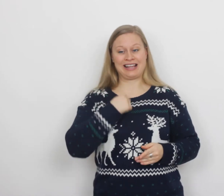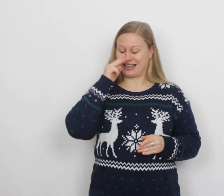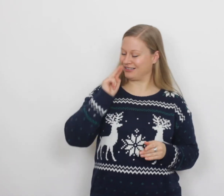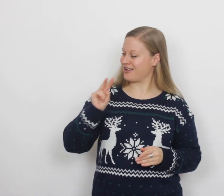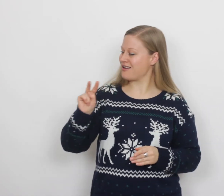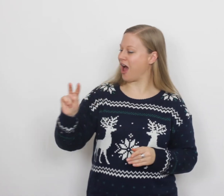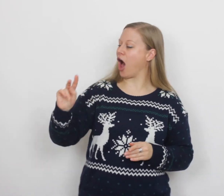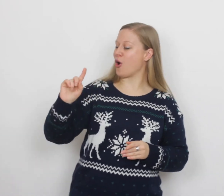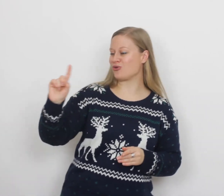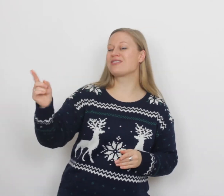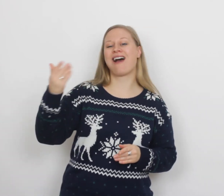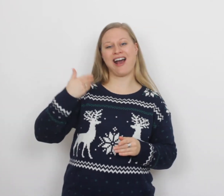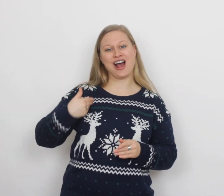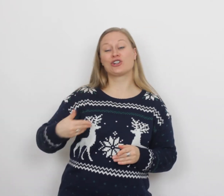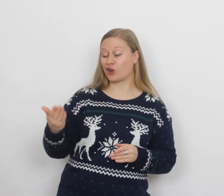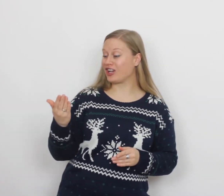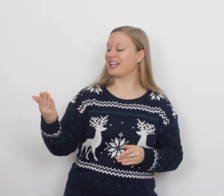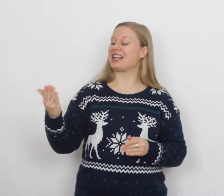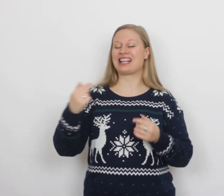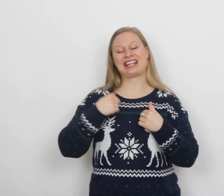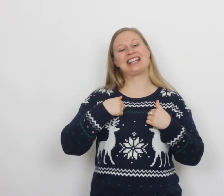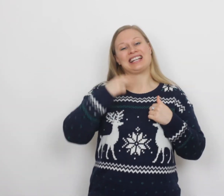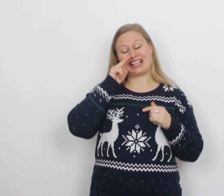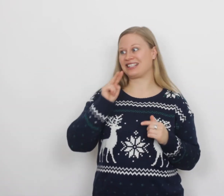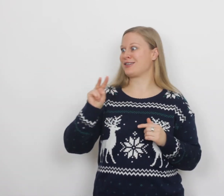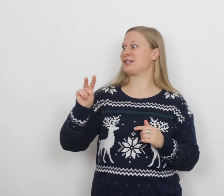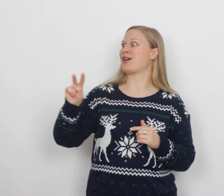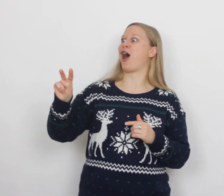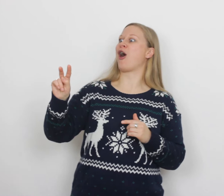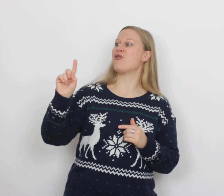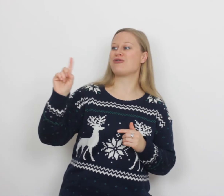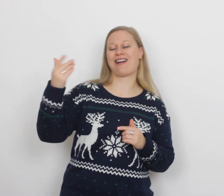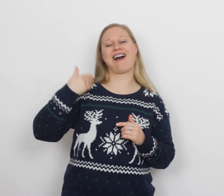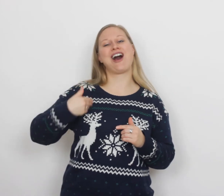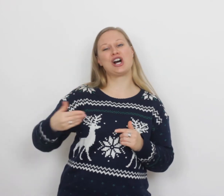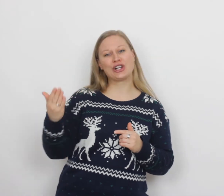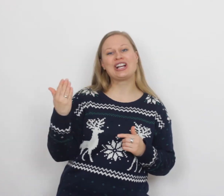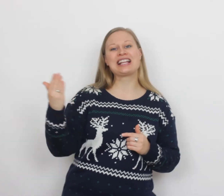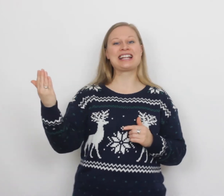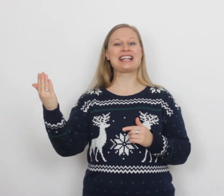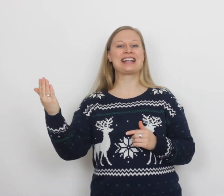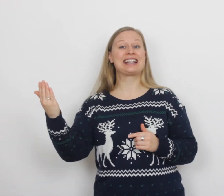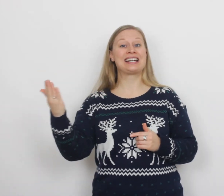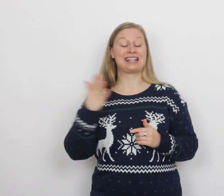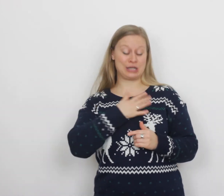Ik zie uit naar de Heer. Ik zie uit naar de Heer.